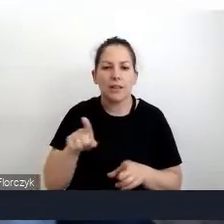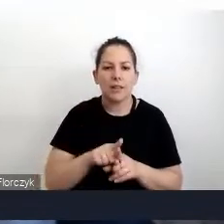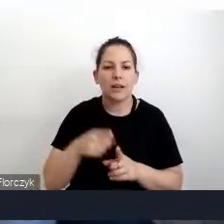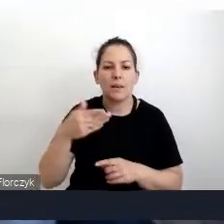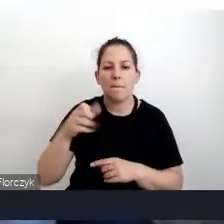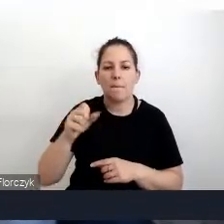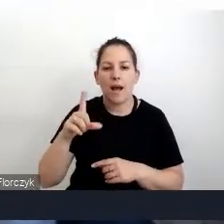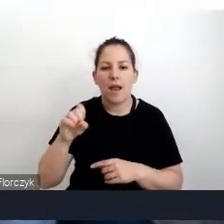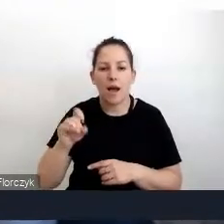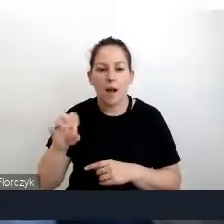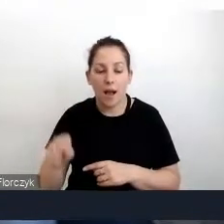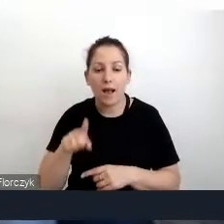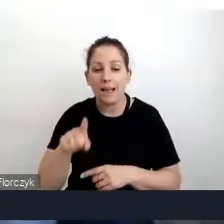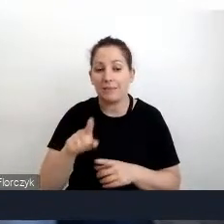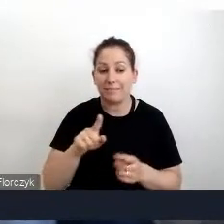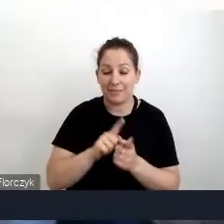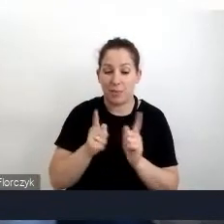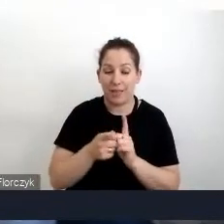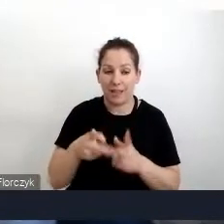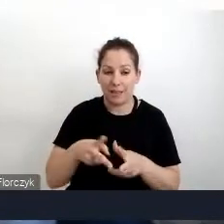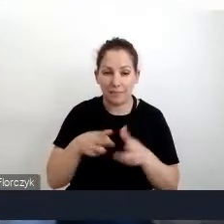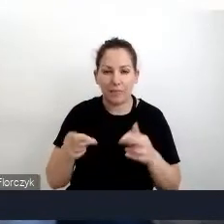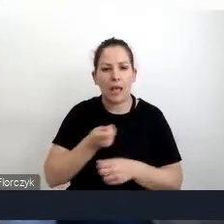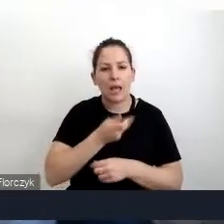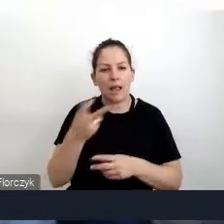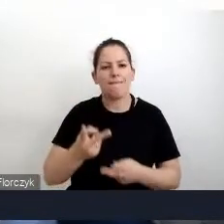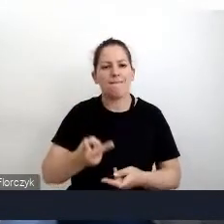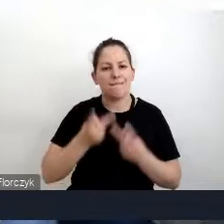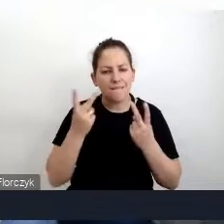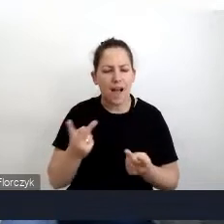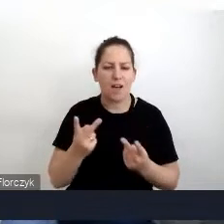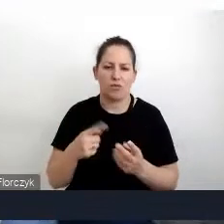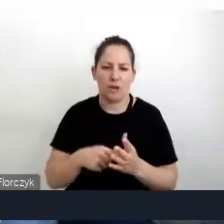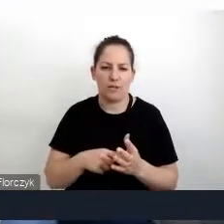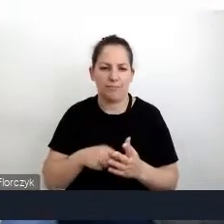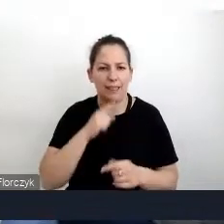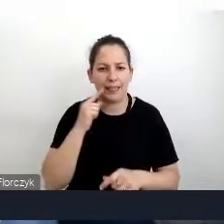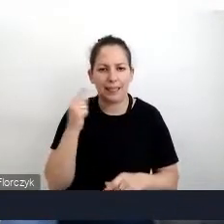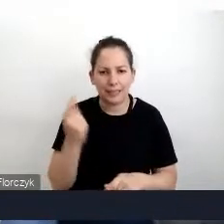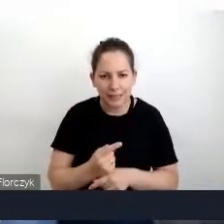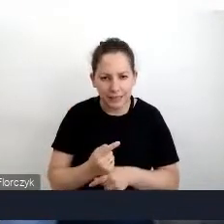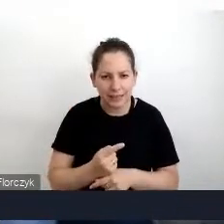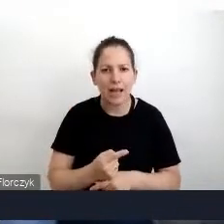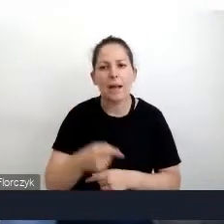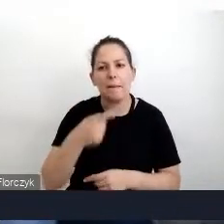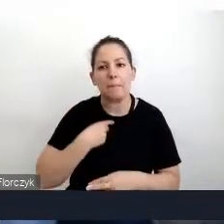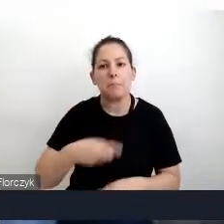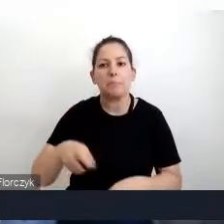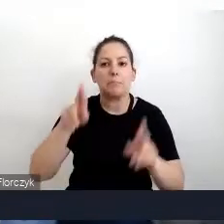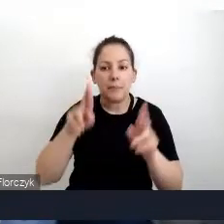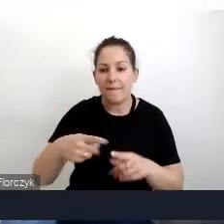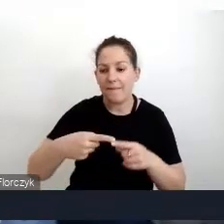Podczas tego spotkania zapadło kilka kluczowych decyzji, które mam nadzieję, że w najbliższym czasie